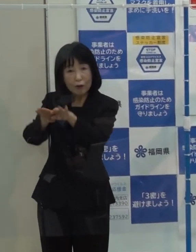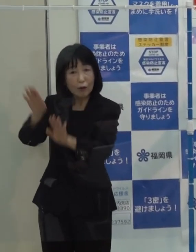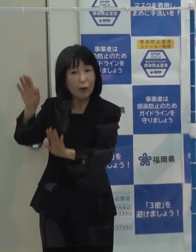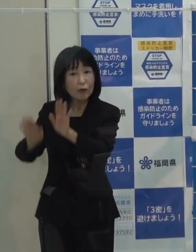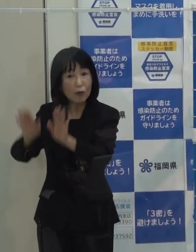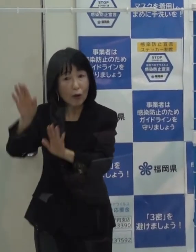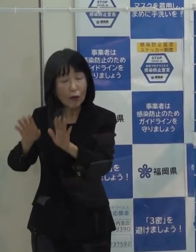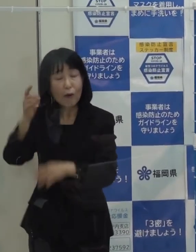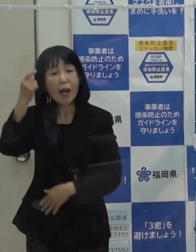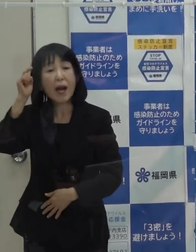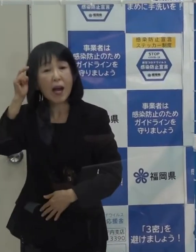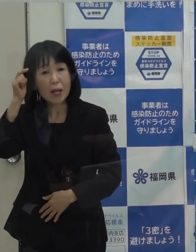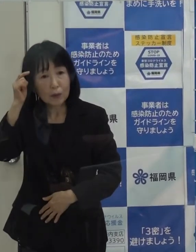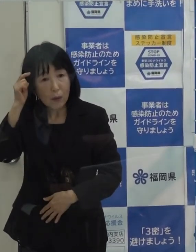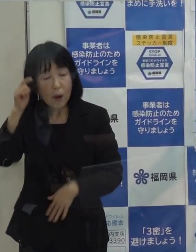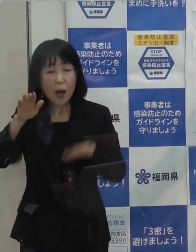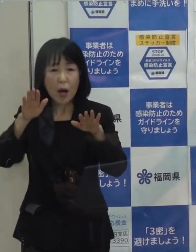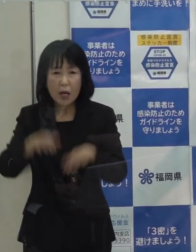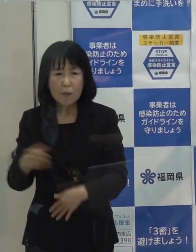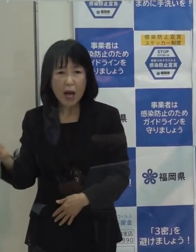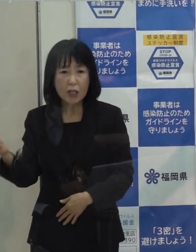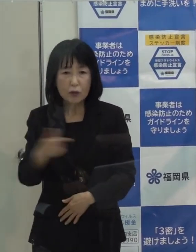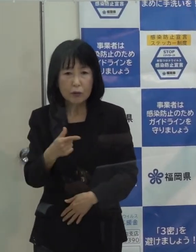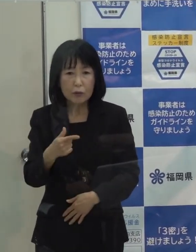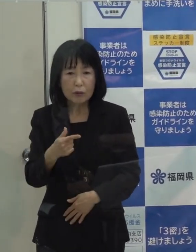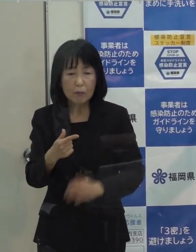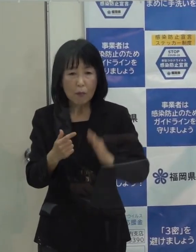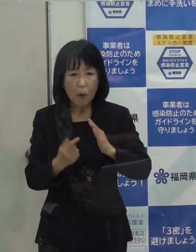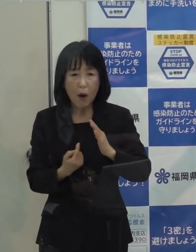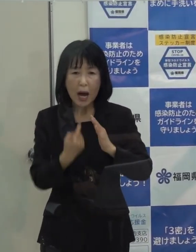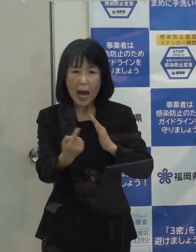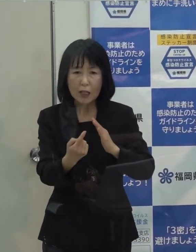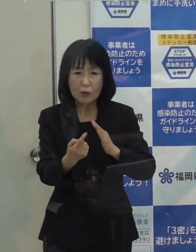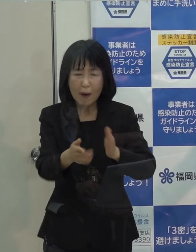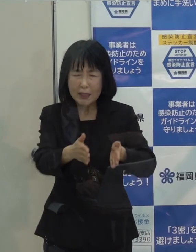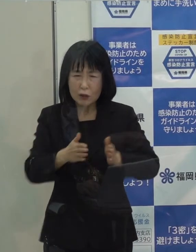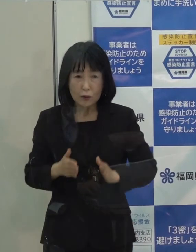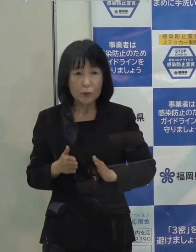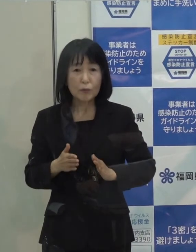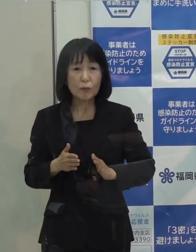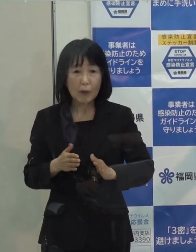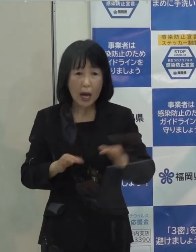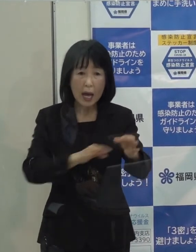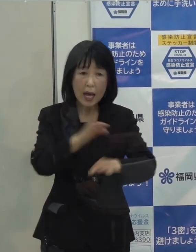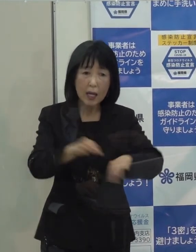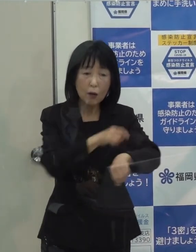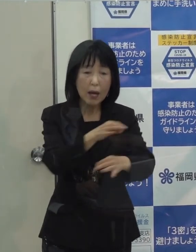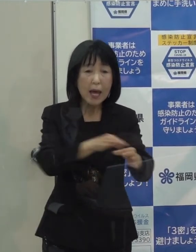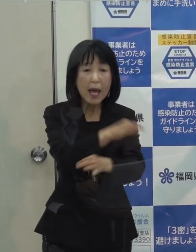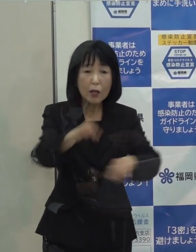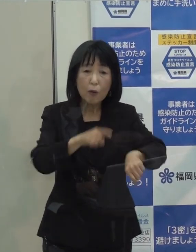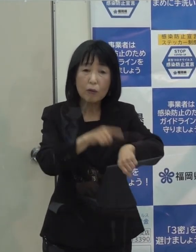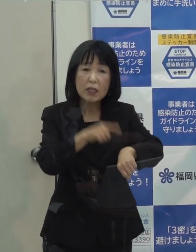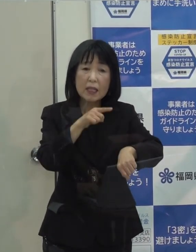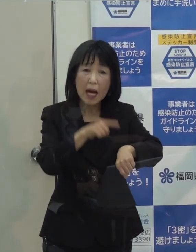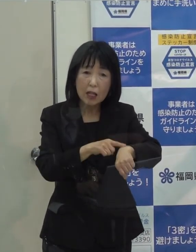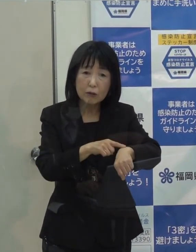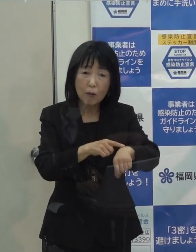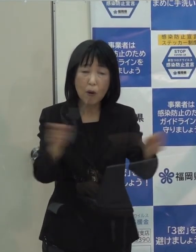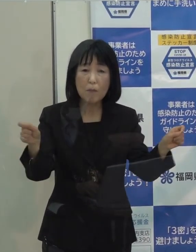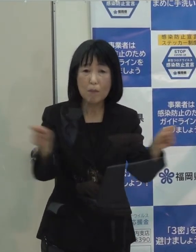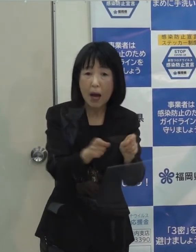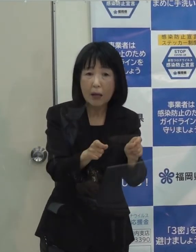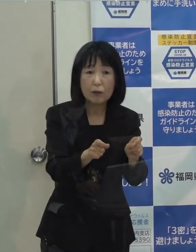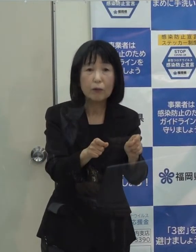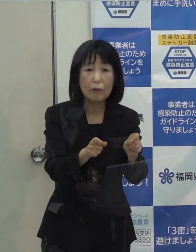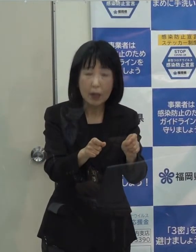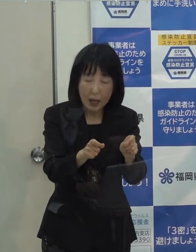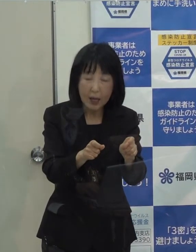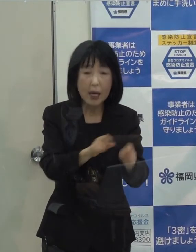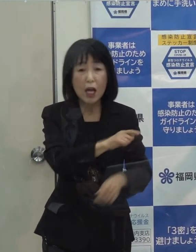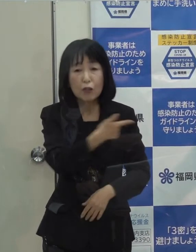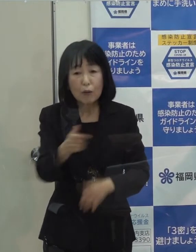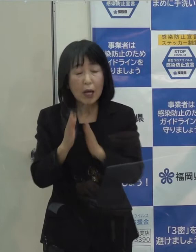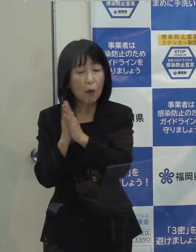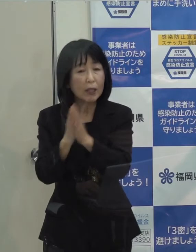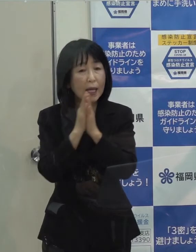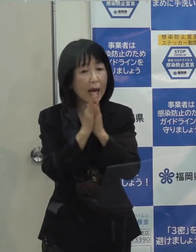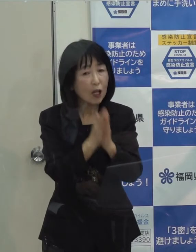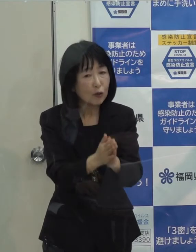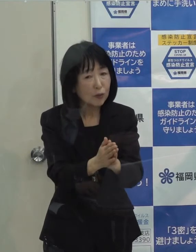直ちに外出自粛 営業時間の短縮 休業要請をお願いをするといった状況には現段階ではないと思っています